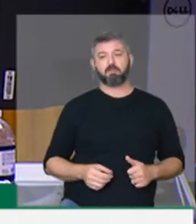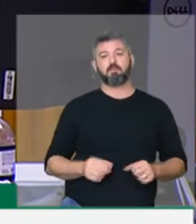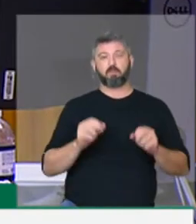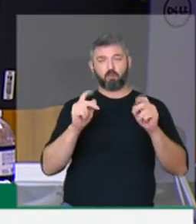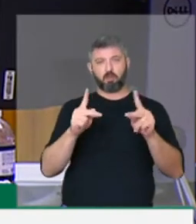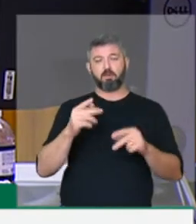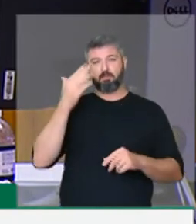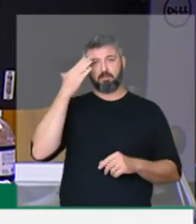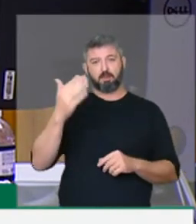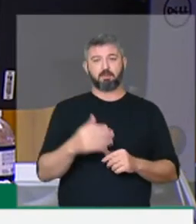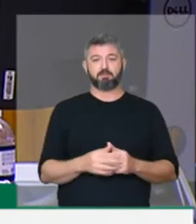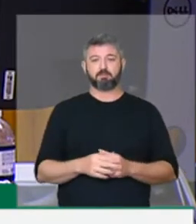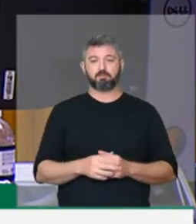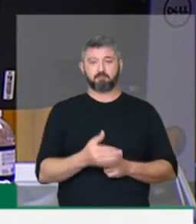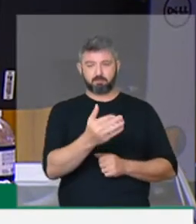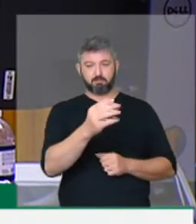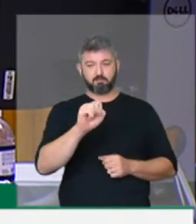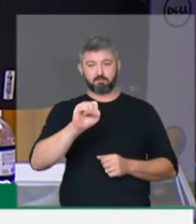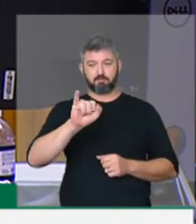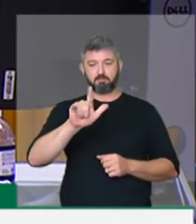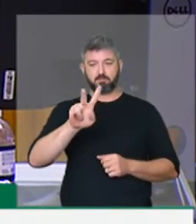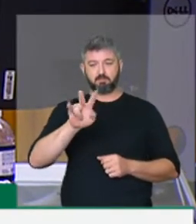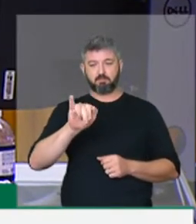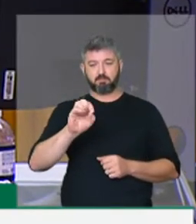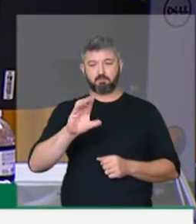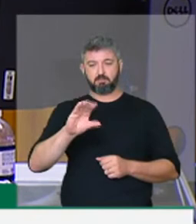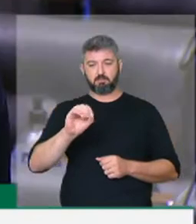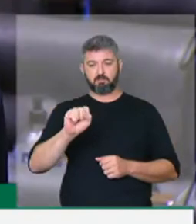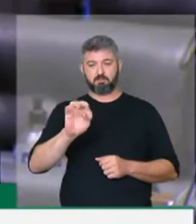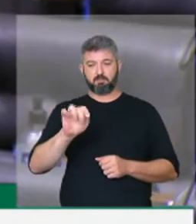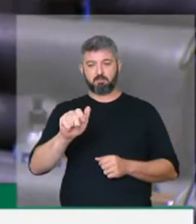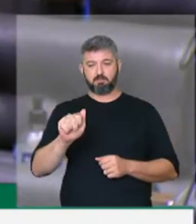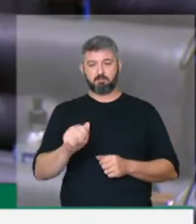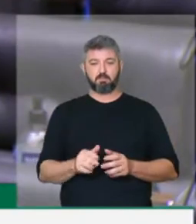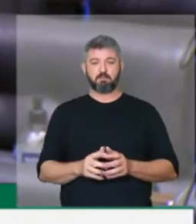OBRIGADO, DEPUTADO. DEPUTADO SÍLVIO COSTA UM MINUTO DA TRIBUNA.